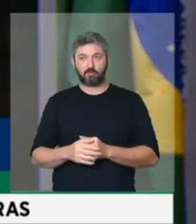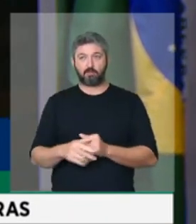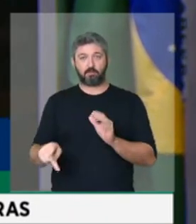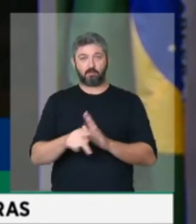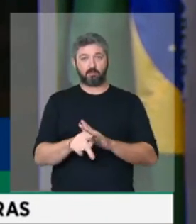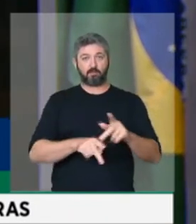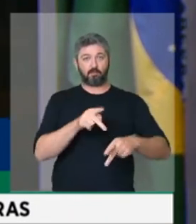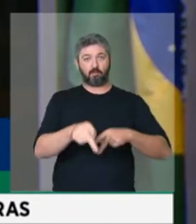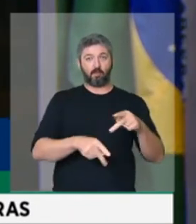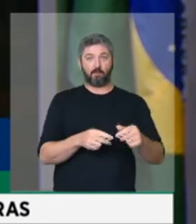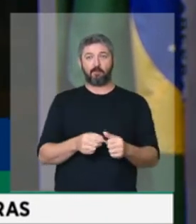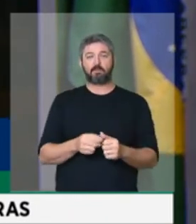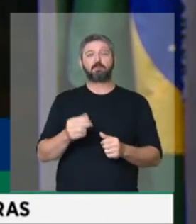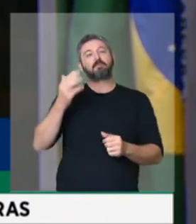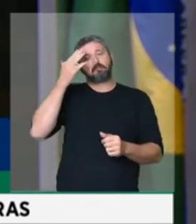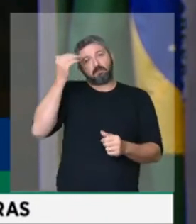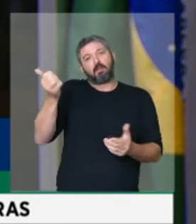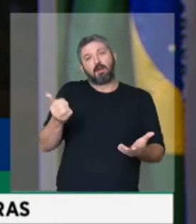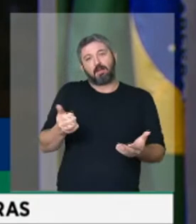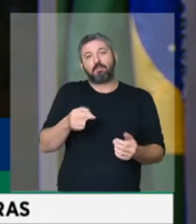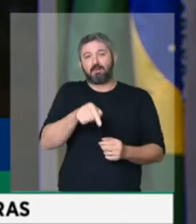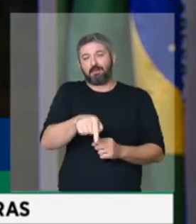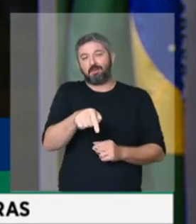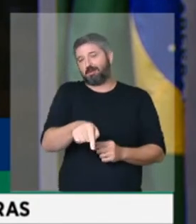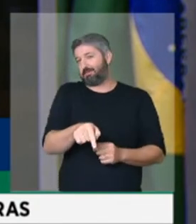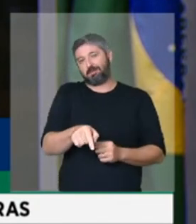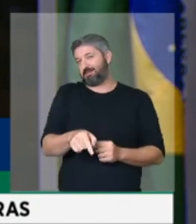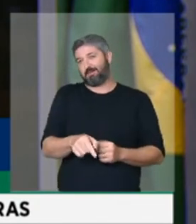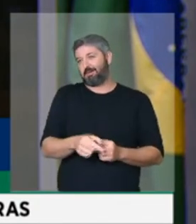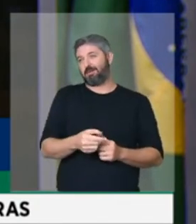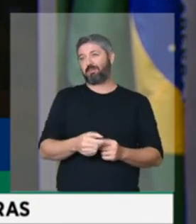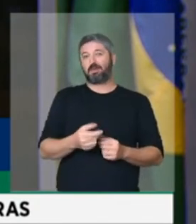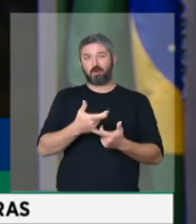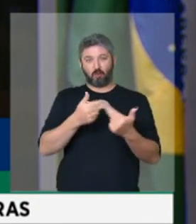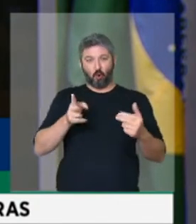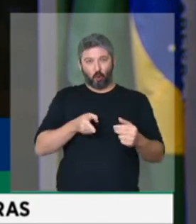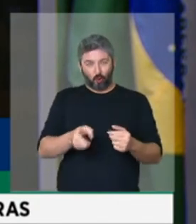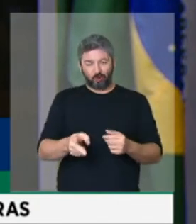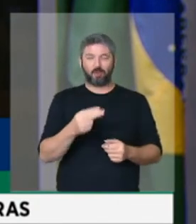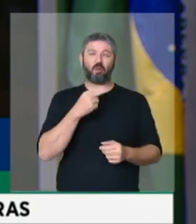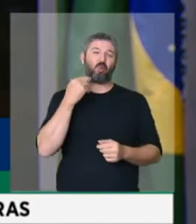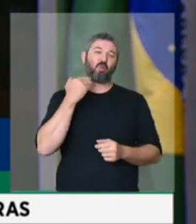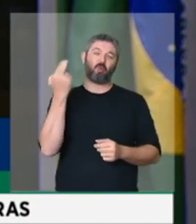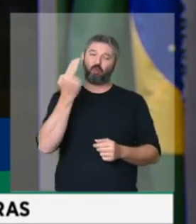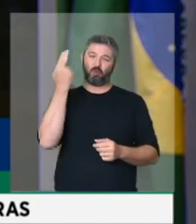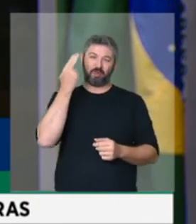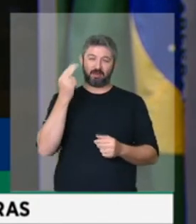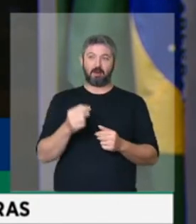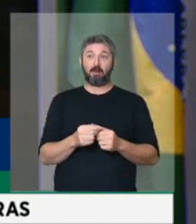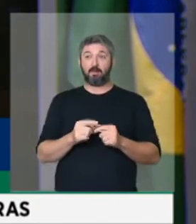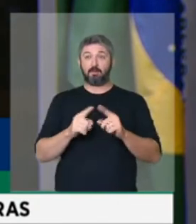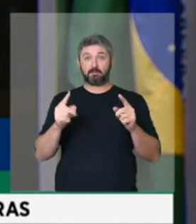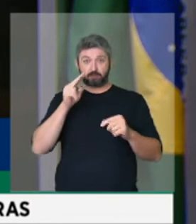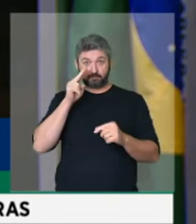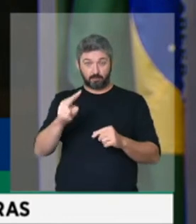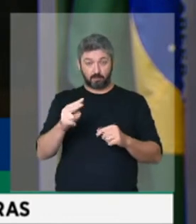ATRAVÀS DA FAMIGERADA MP 579, QUE NUM ATO DE ABSOLUTO POPULISMO PROVOCOU A REDUÇÃO